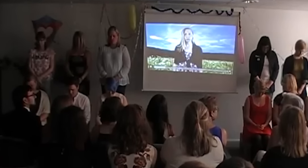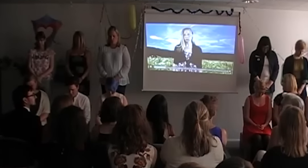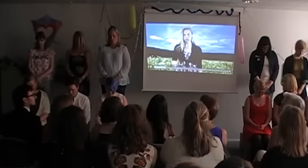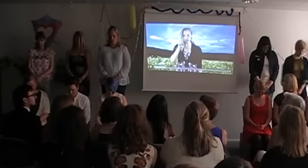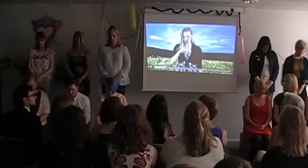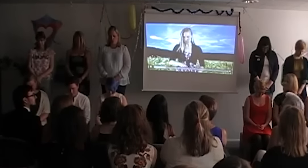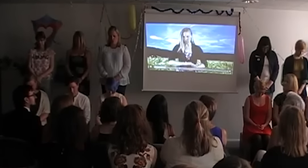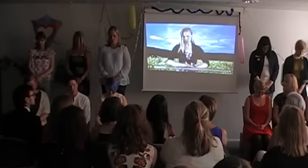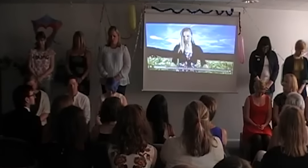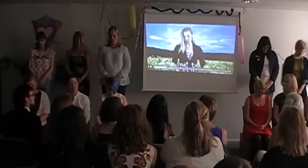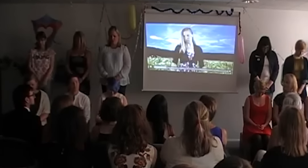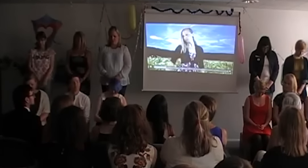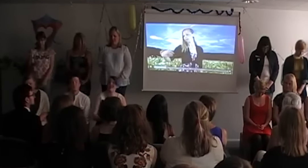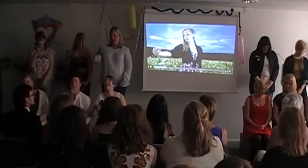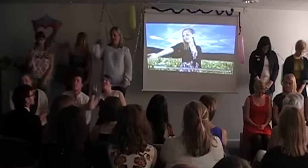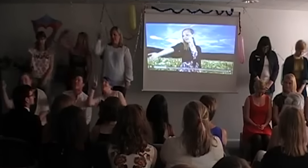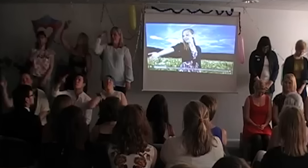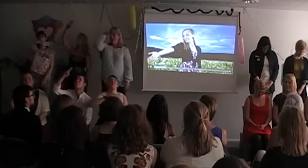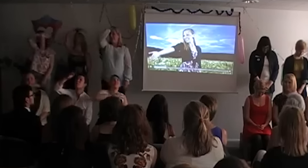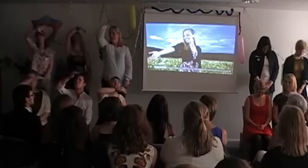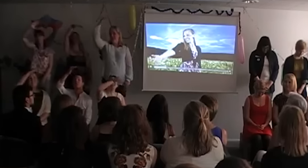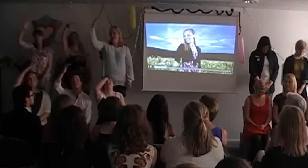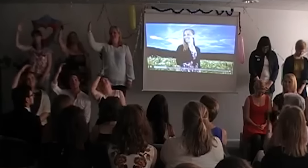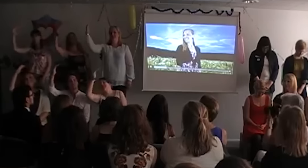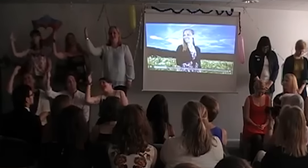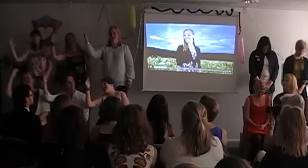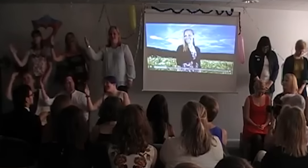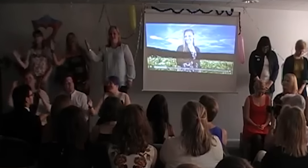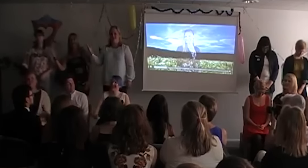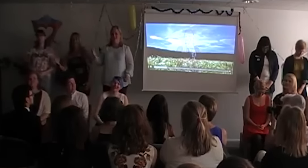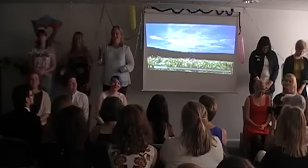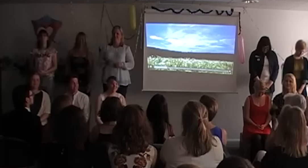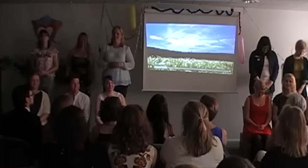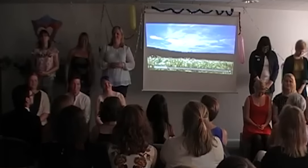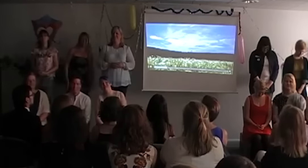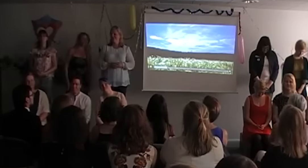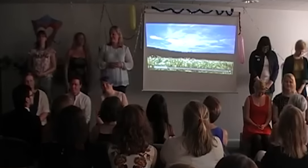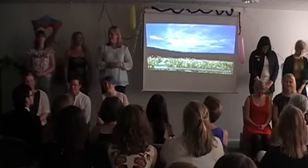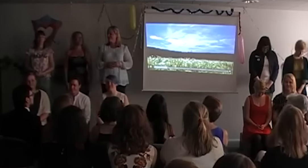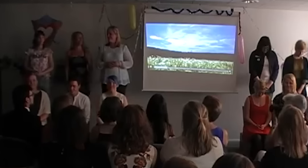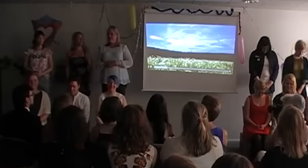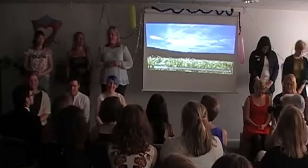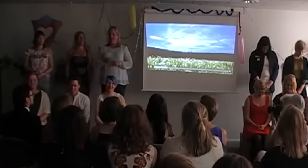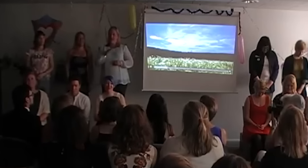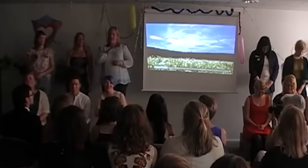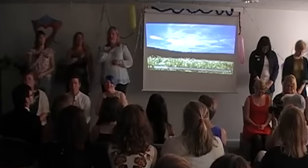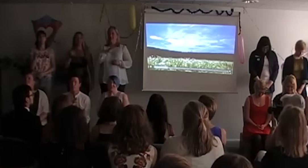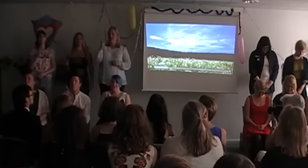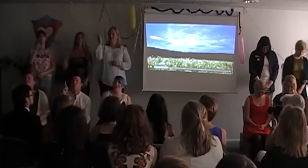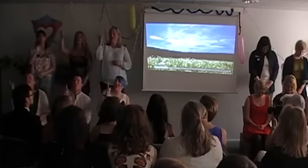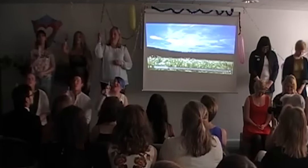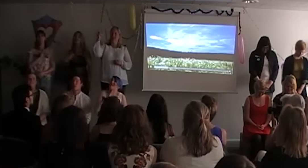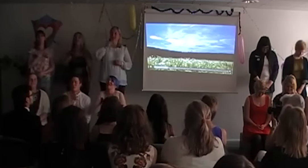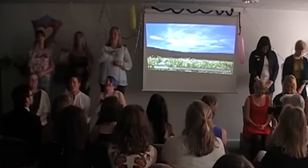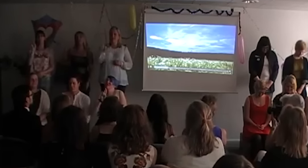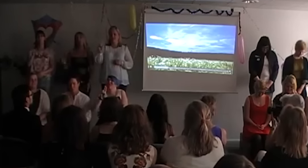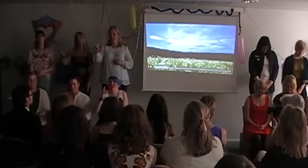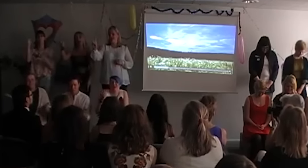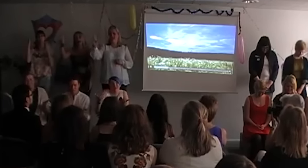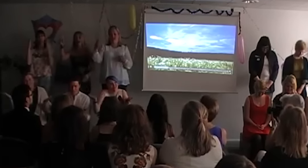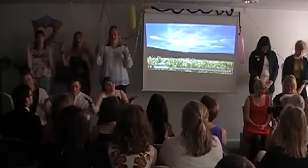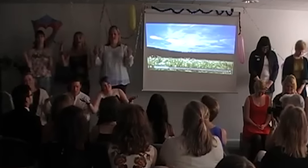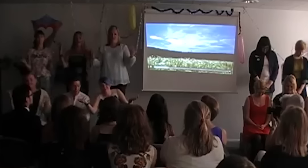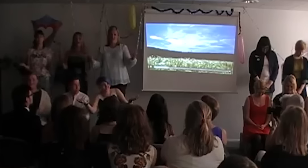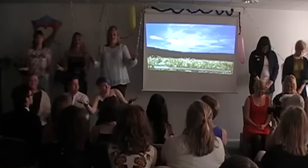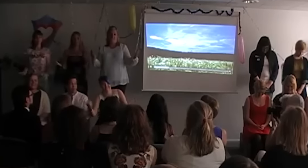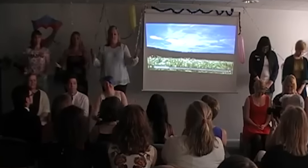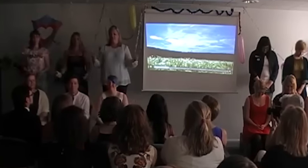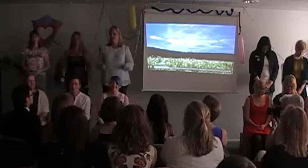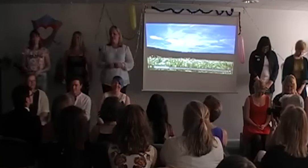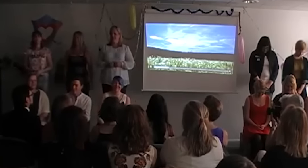Nä, jag tittar inte ner mer. Jag tittar upp mot himlen. Så, finns det nån här, finns du ens?